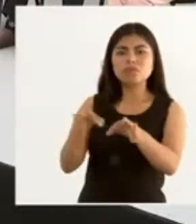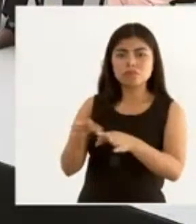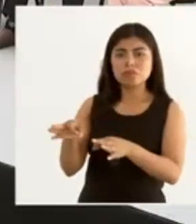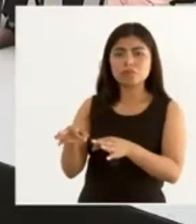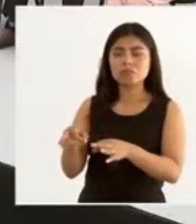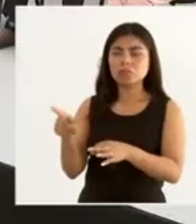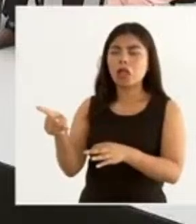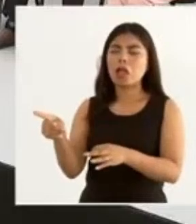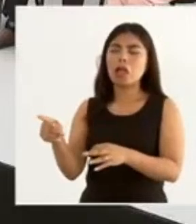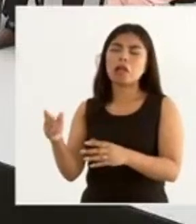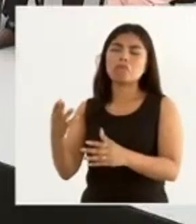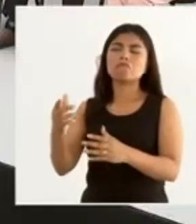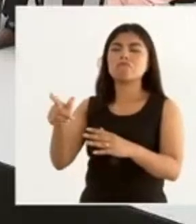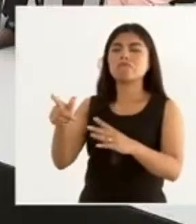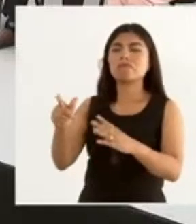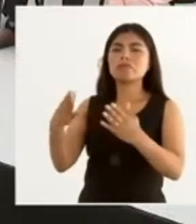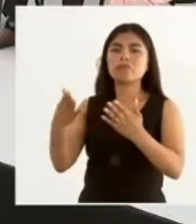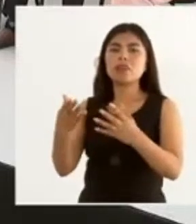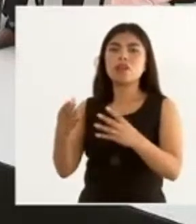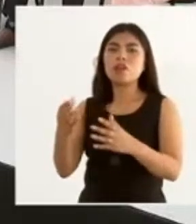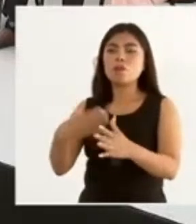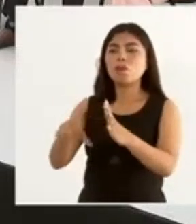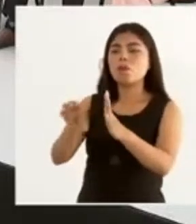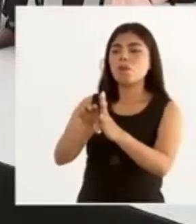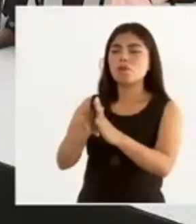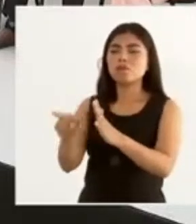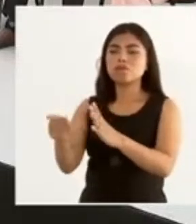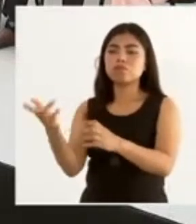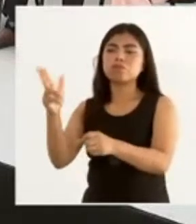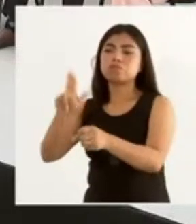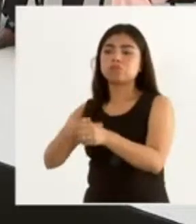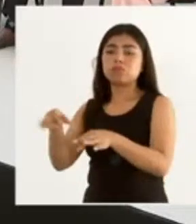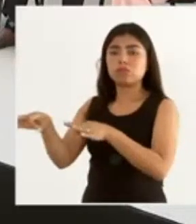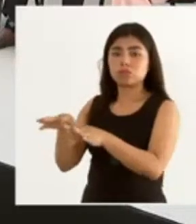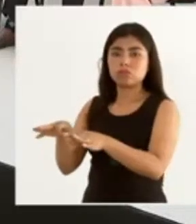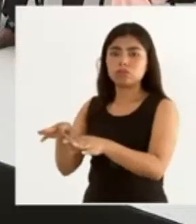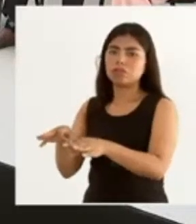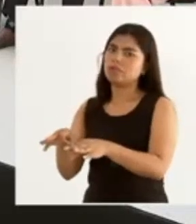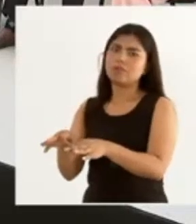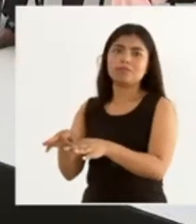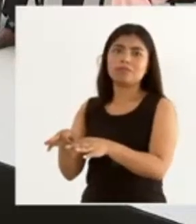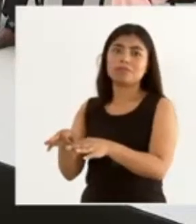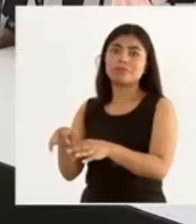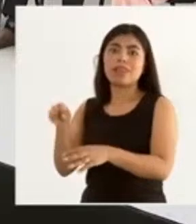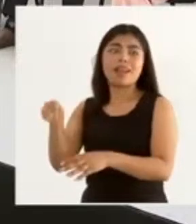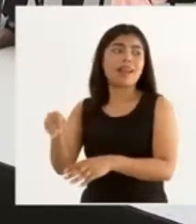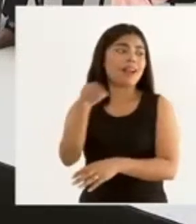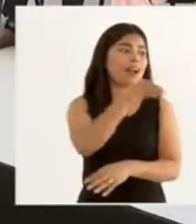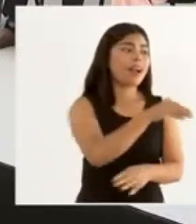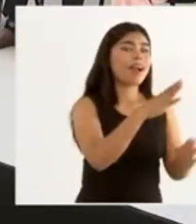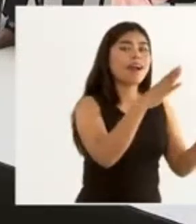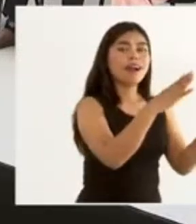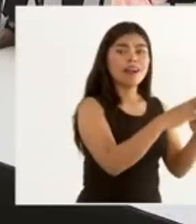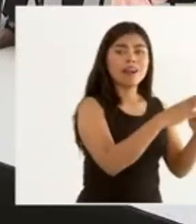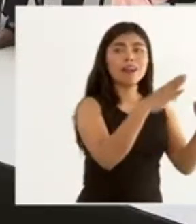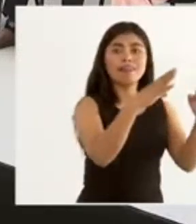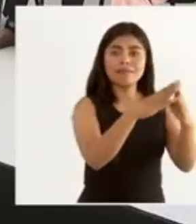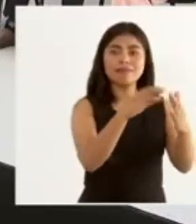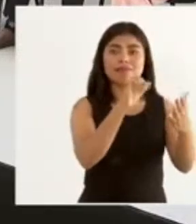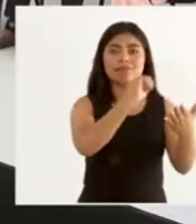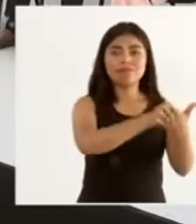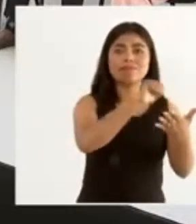el centro de salud, no en el hospital, que es muy importante, sino en el territorio. Ellas y ellos